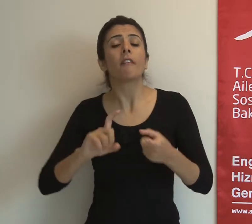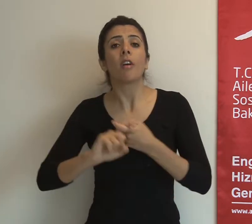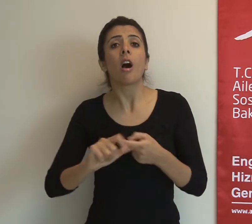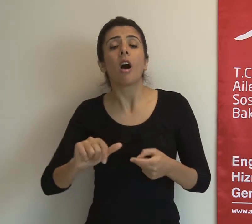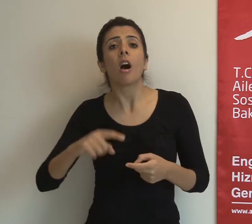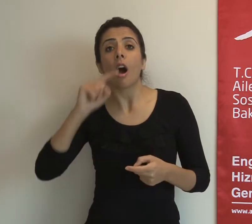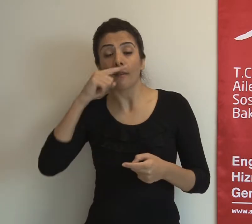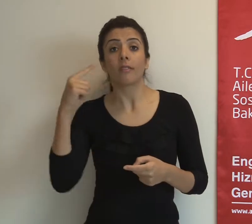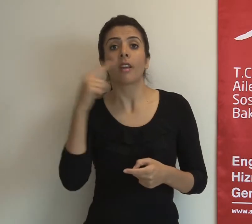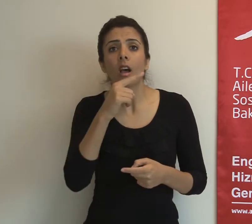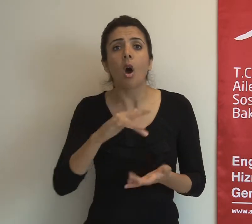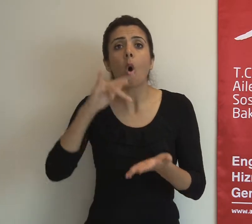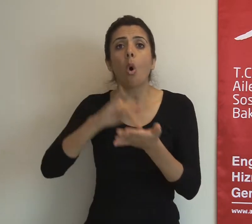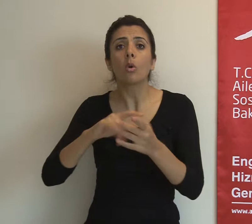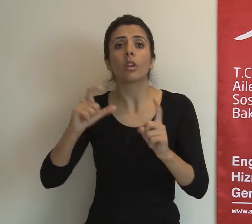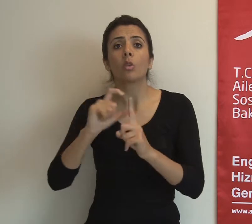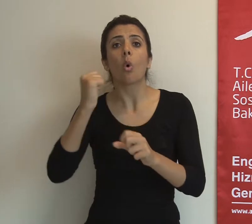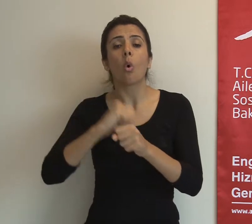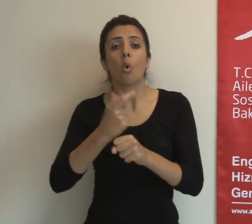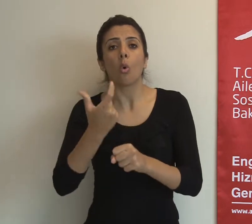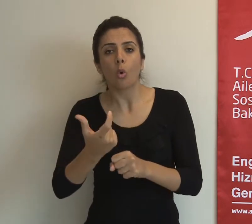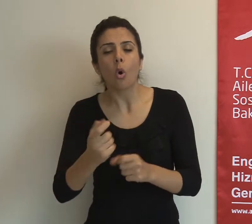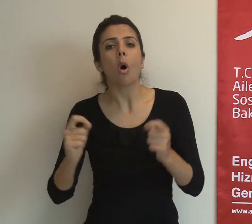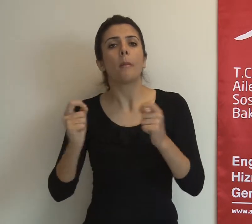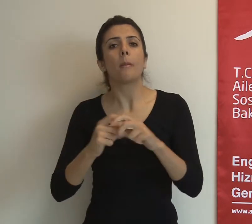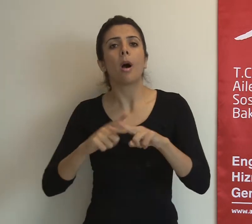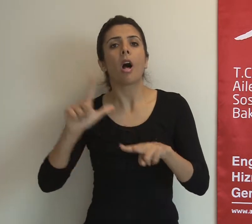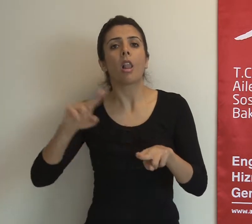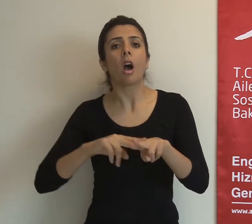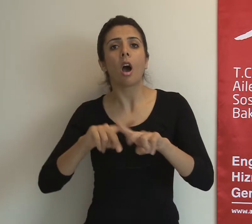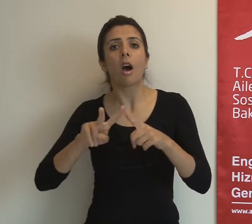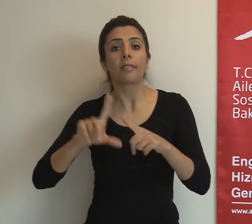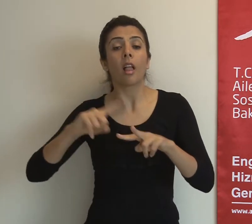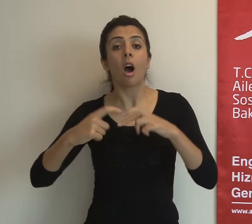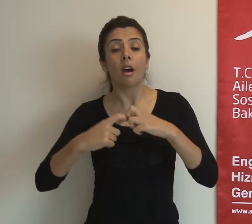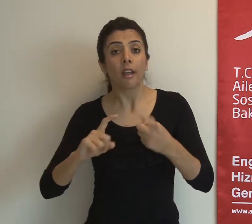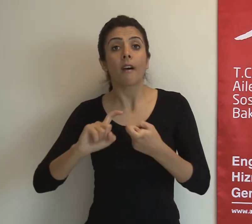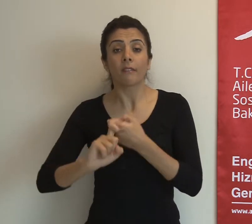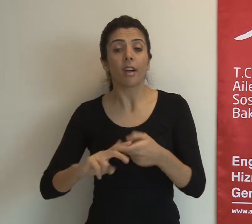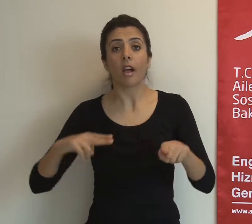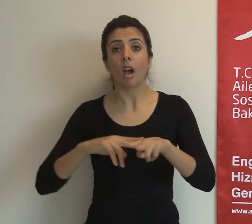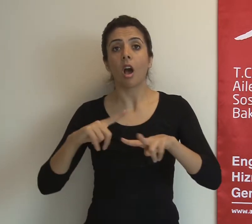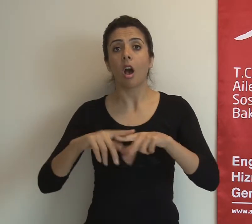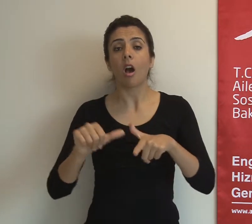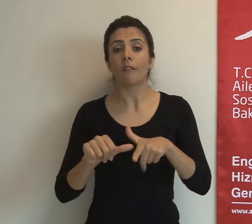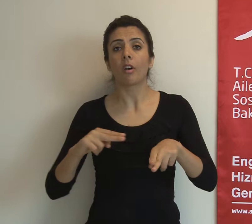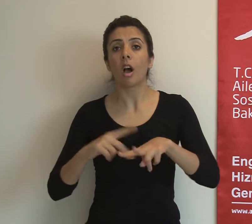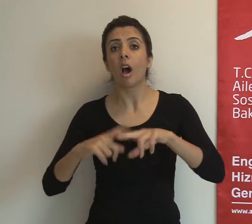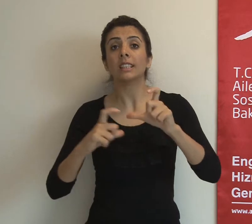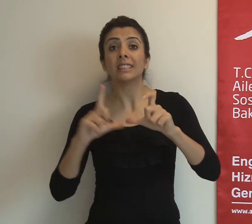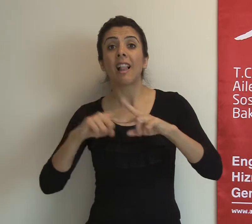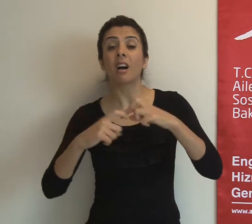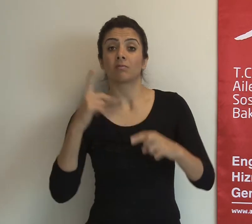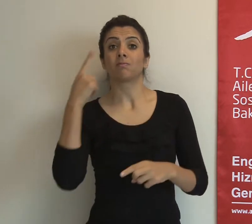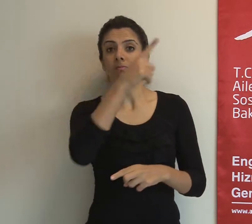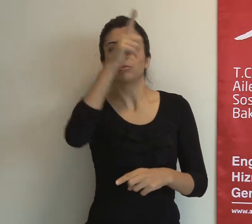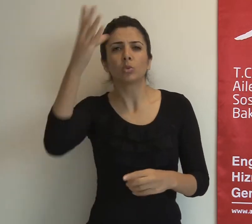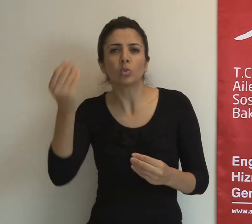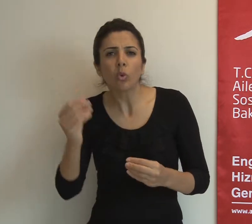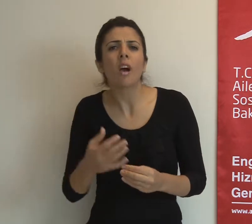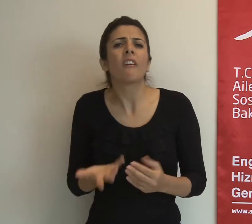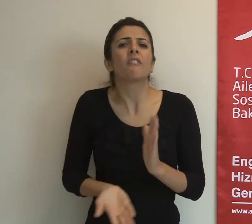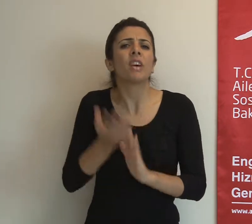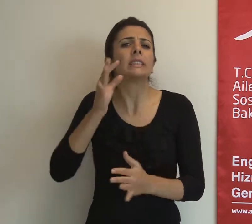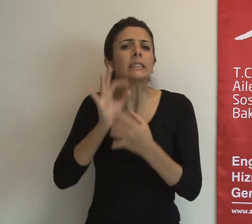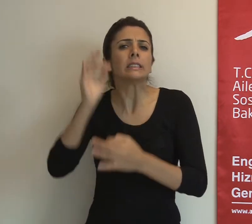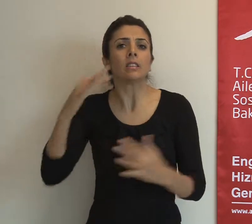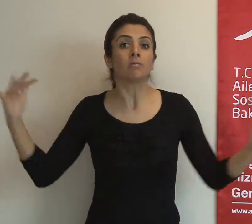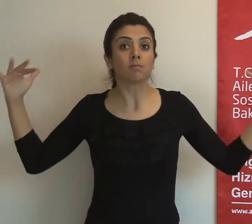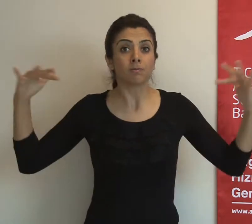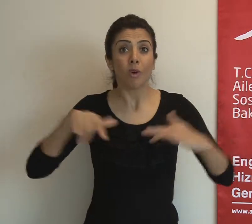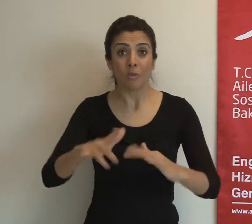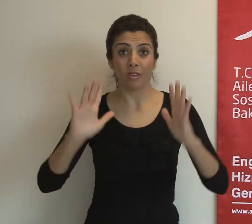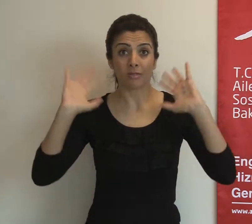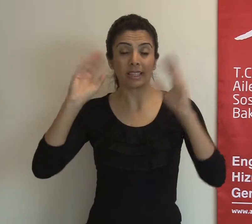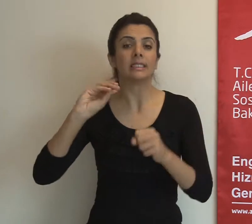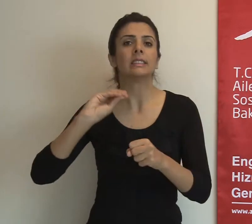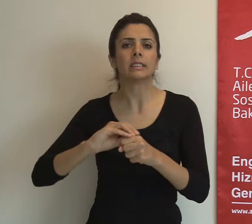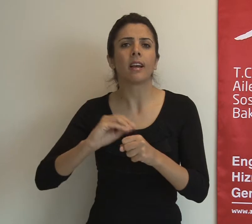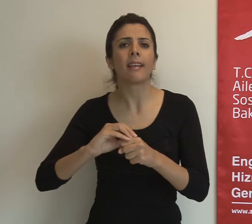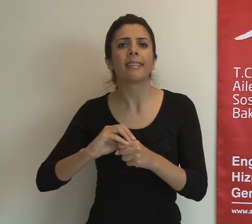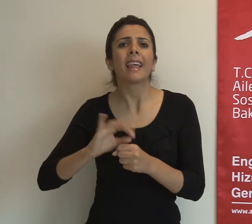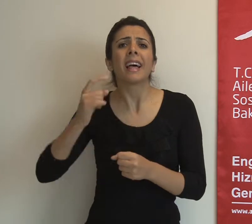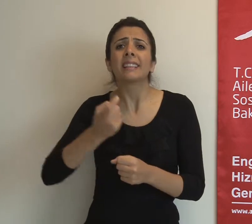Afrika, Orta Doğu, Balkanlar ve Kafkaslardan çok sayıda temsilcinin katıldığı etkinlik çerçevesinde